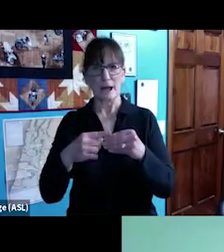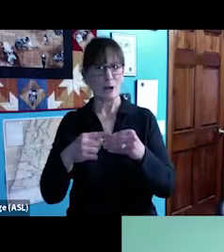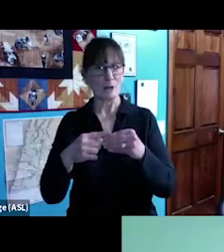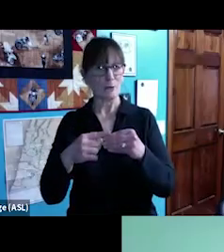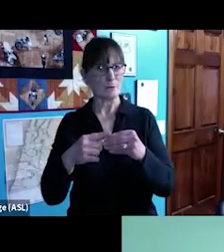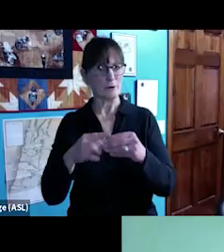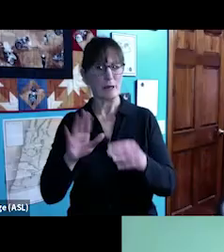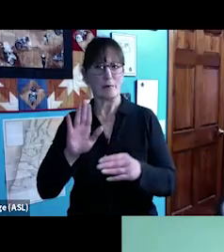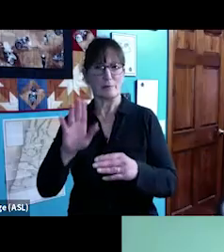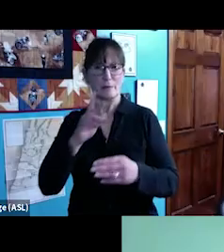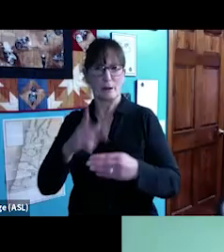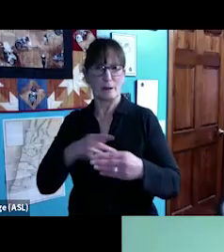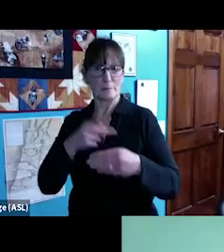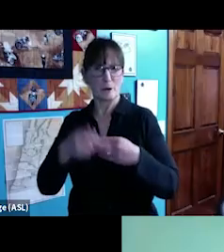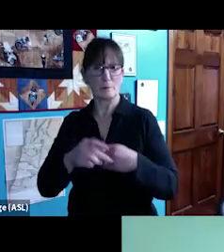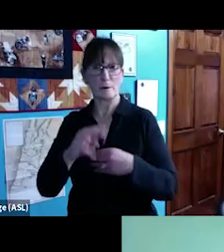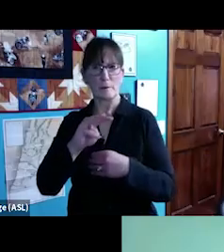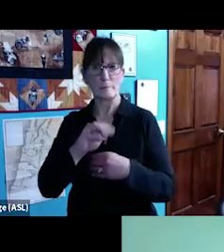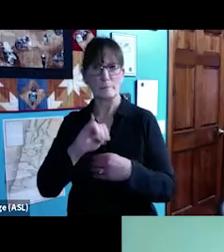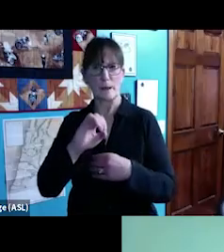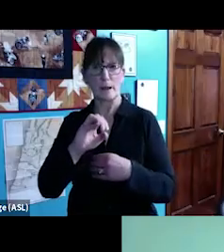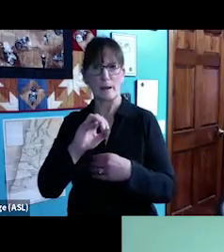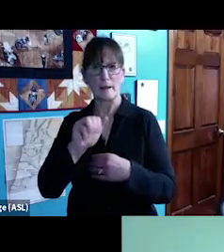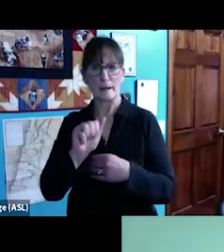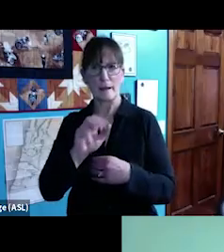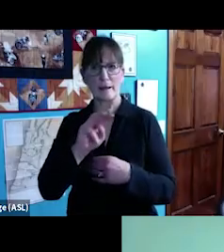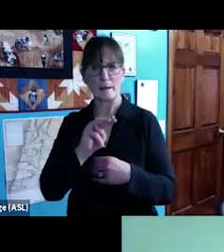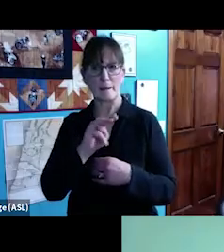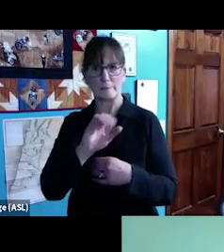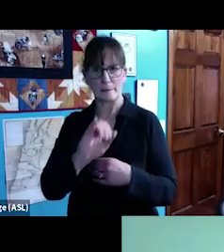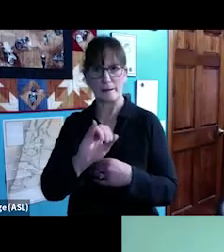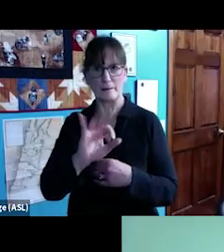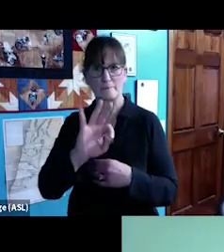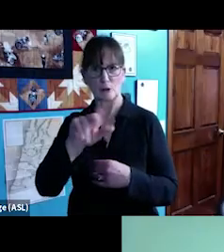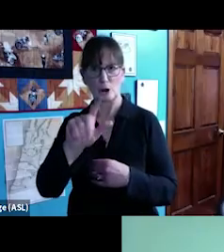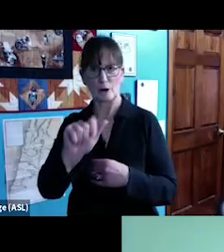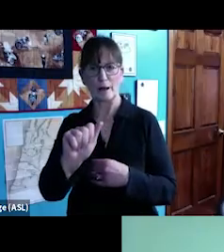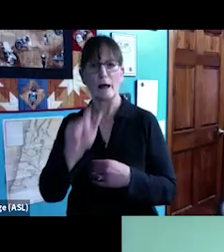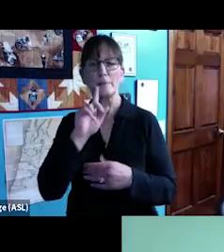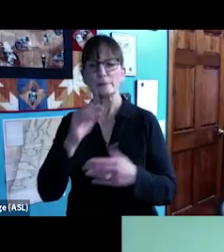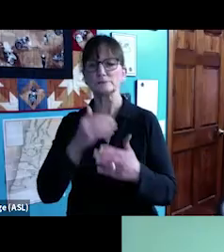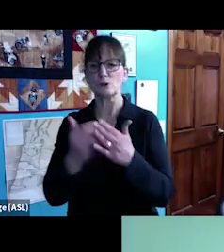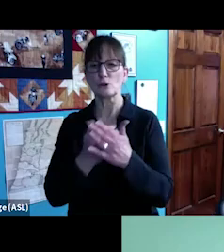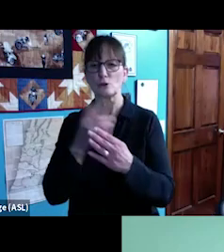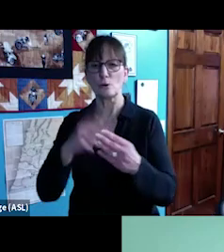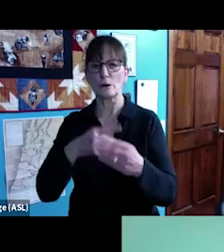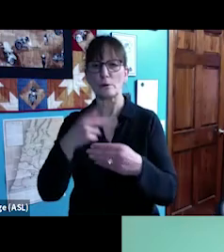de agendar nuestra próxima cita con ellos. Y con eso dicho, otro consejo para mantenerme organizada,